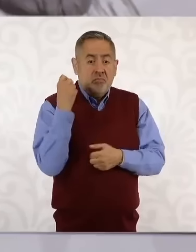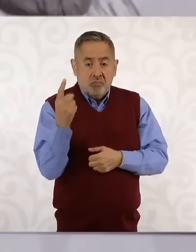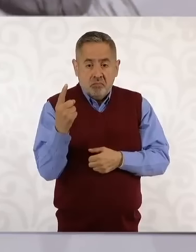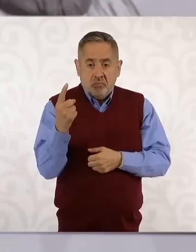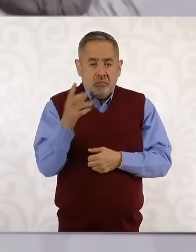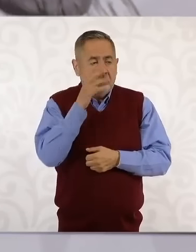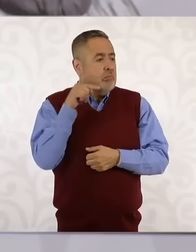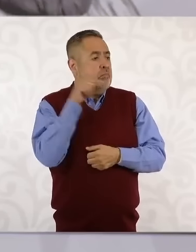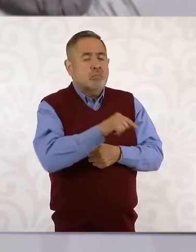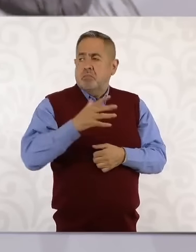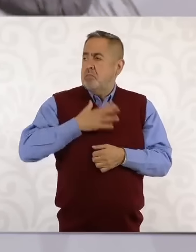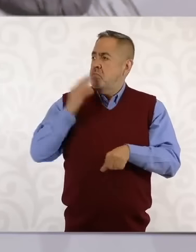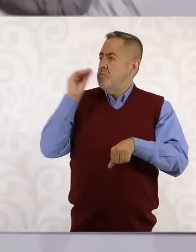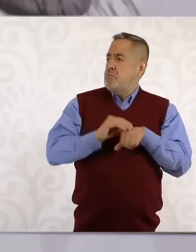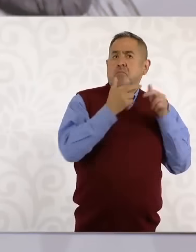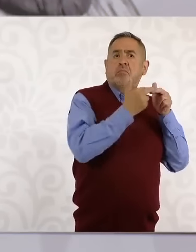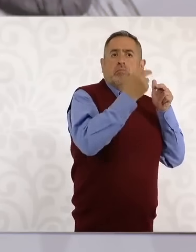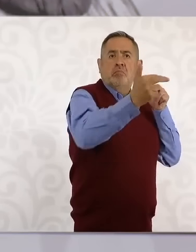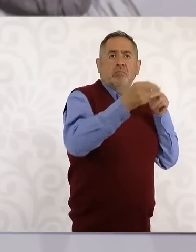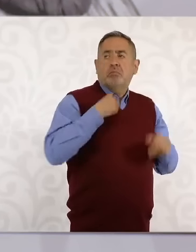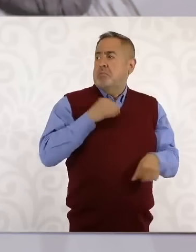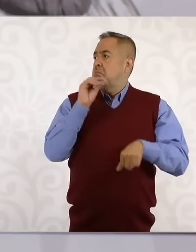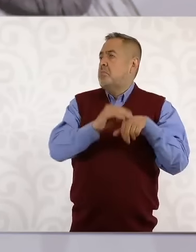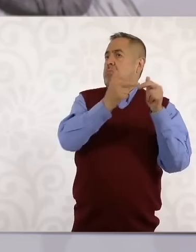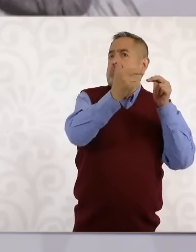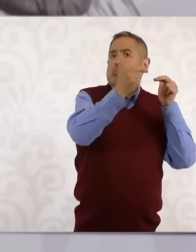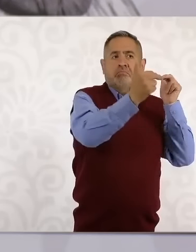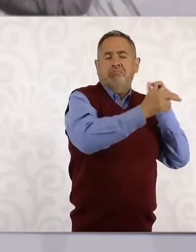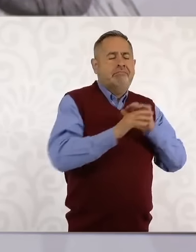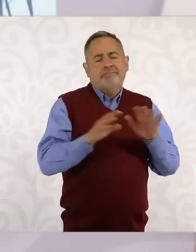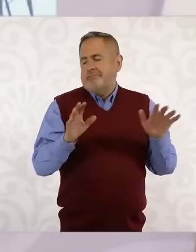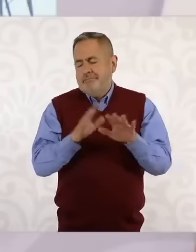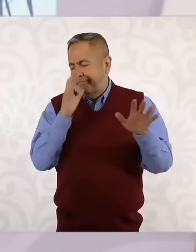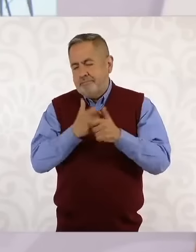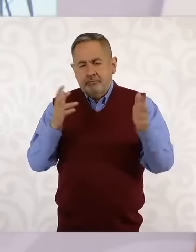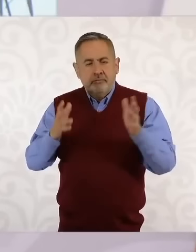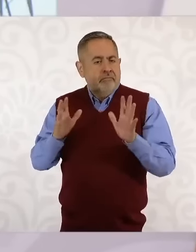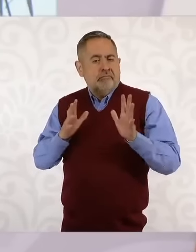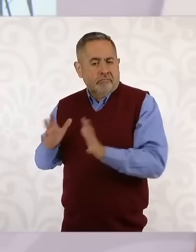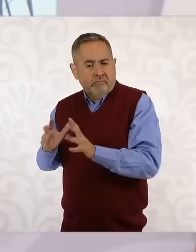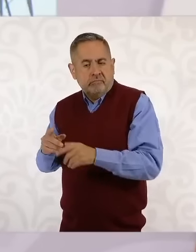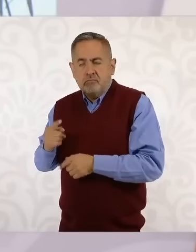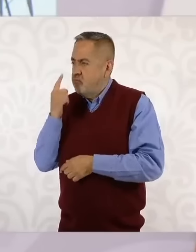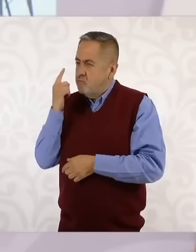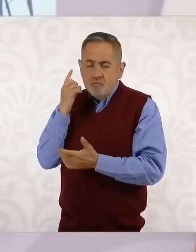generador su propia línea de transmisión, sería incosteable. Y con todo lo que privatizaron,